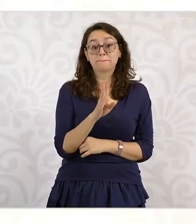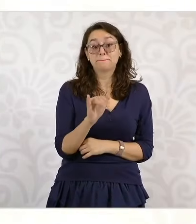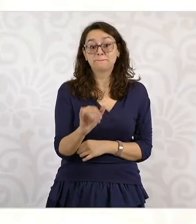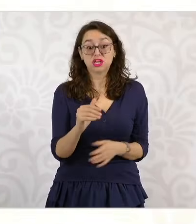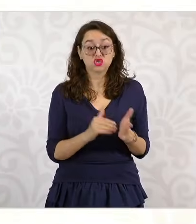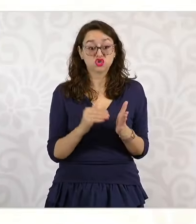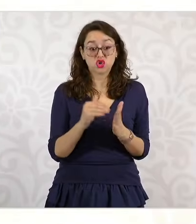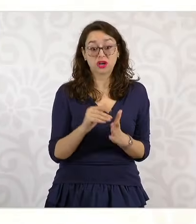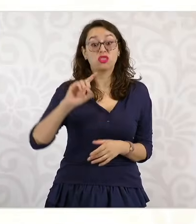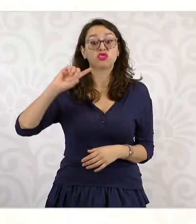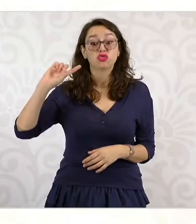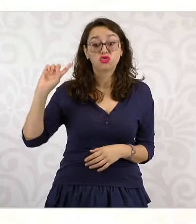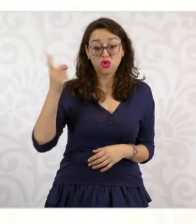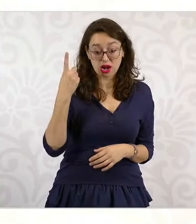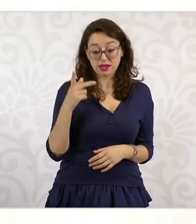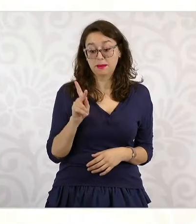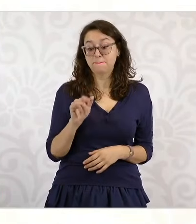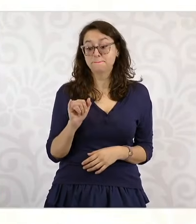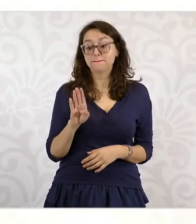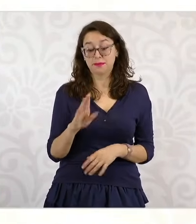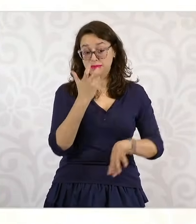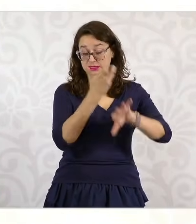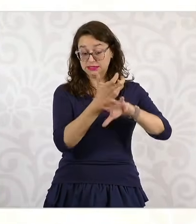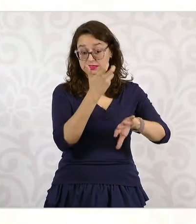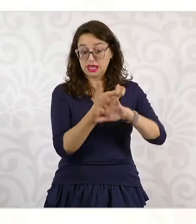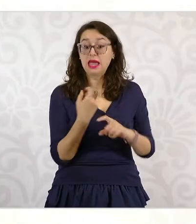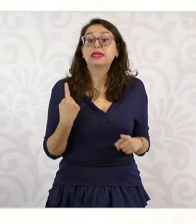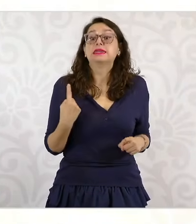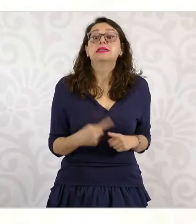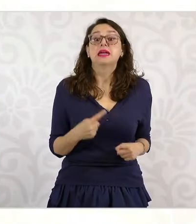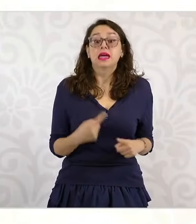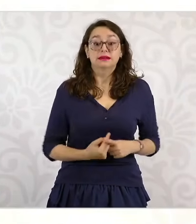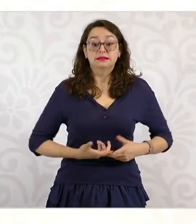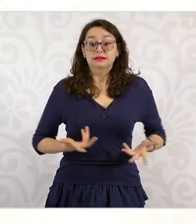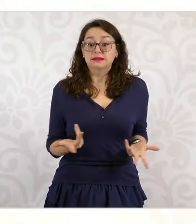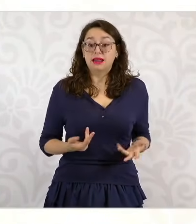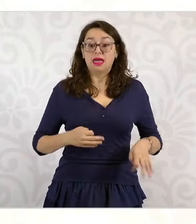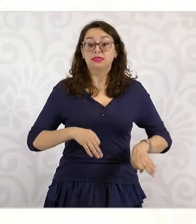dólares del PIB americano son producidos por los mexicanos. Esto tiene muchísimo que ver,